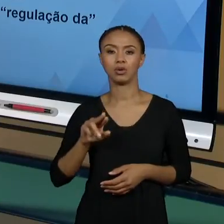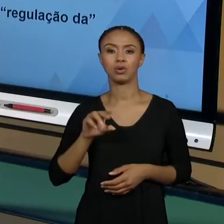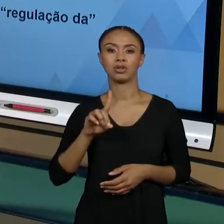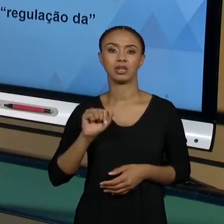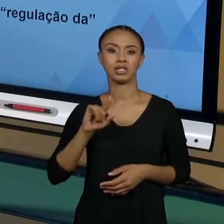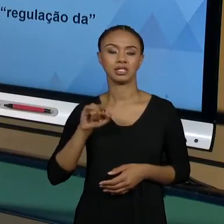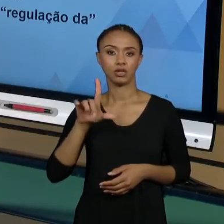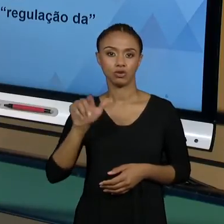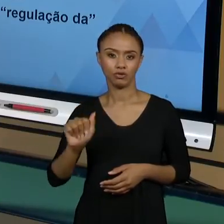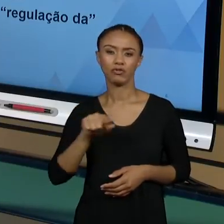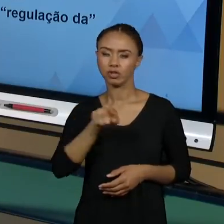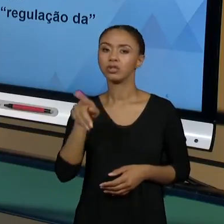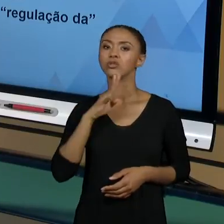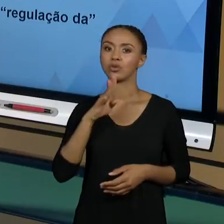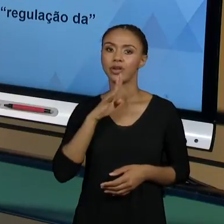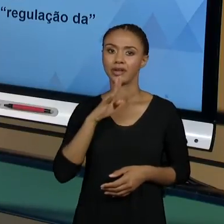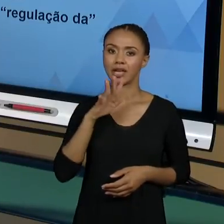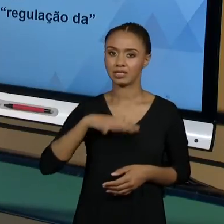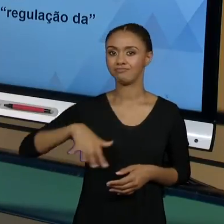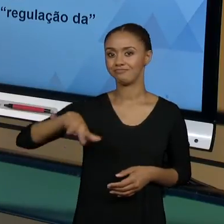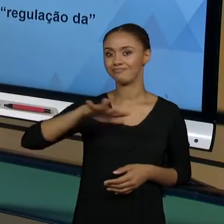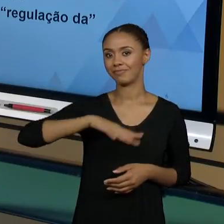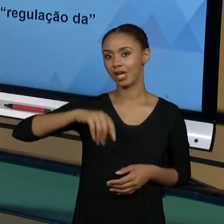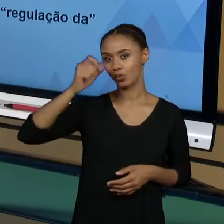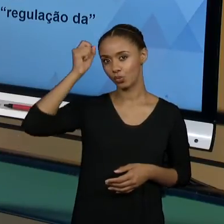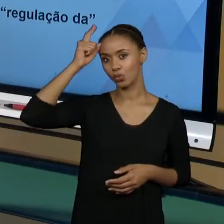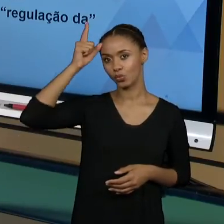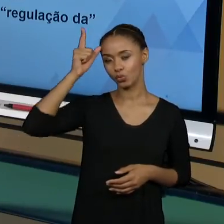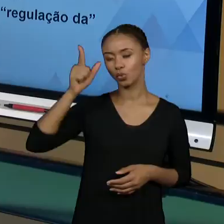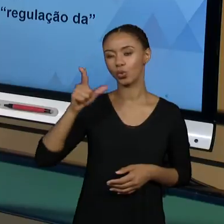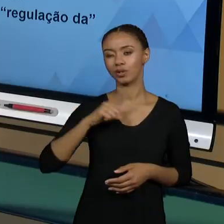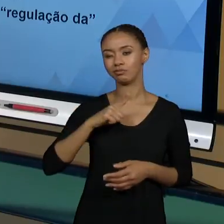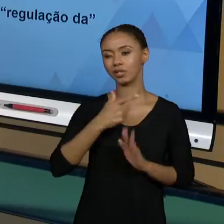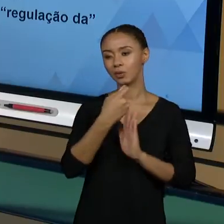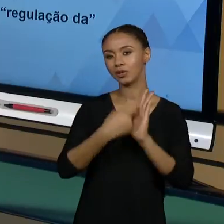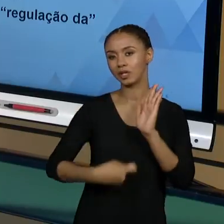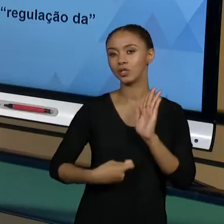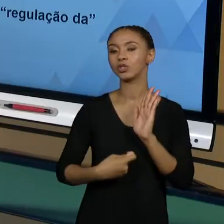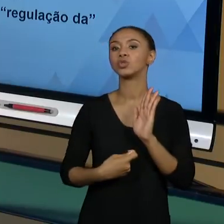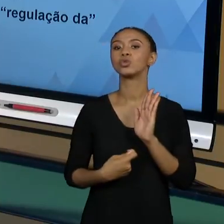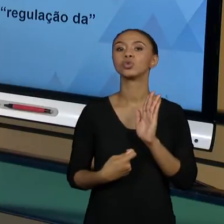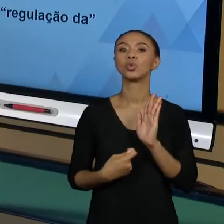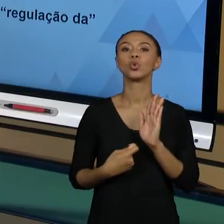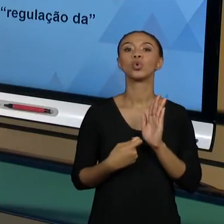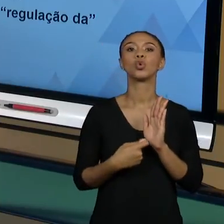CURRICULARES, UM CONHECIDO DE VOCÊS NAQUELA OBRA "DOCUMENTO DE IDENTIDADE: UMA INTRODUÇÃO ÀS